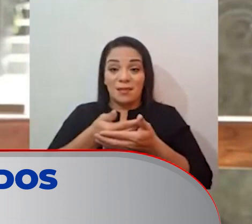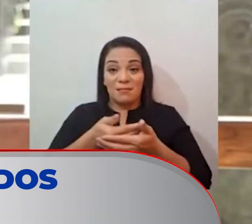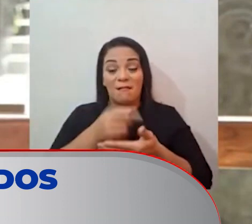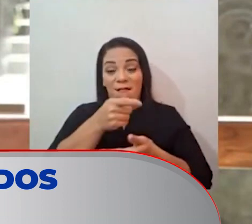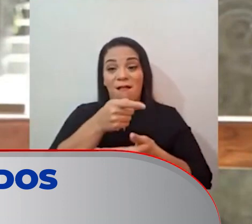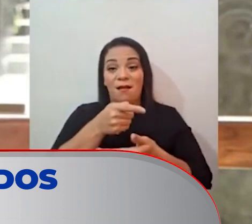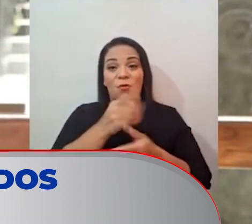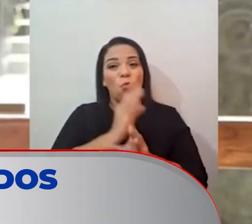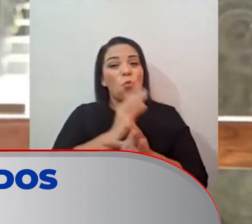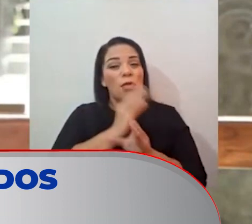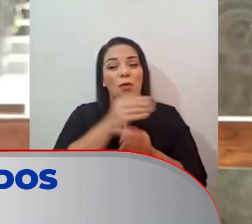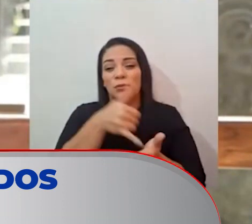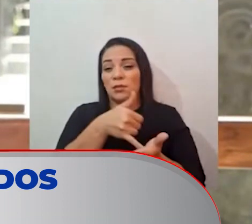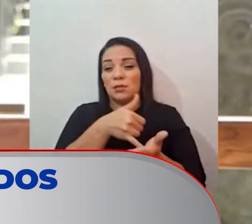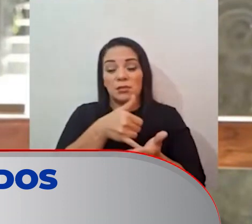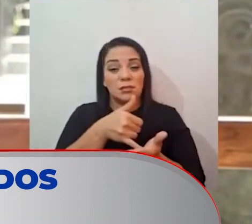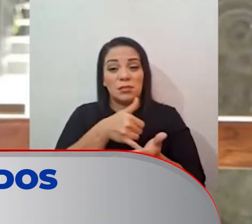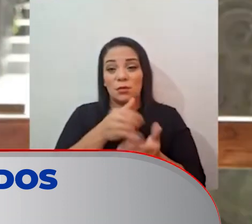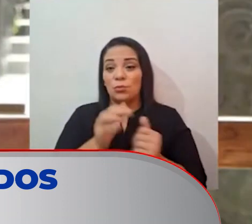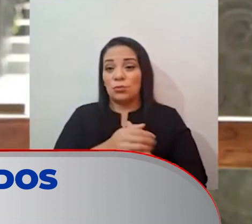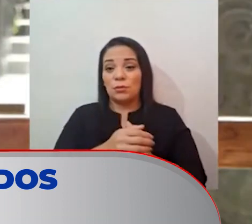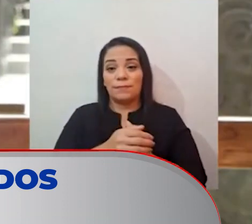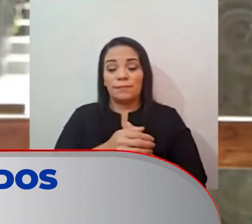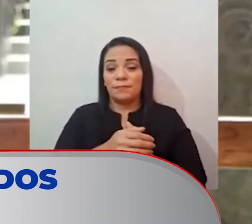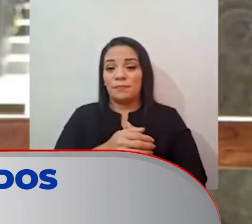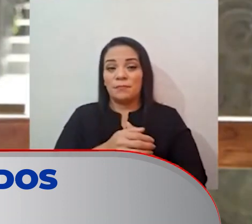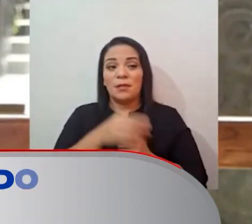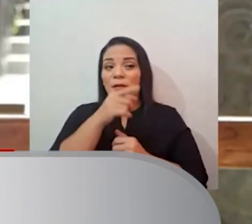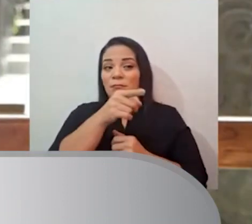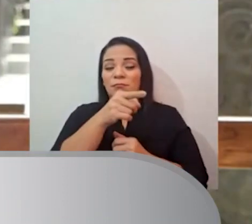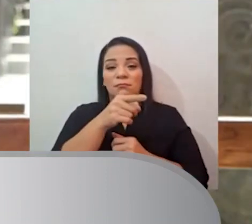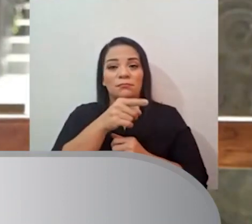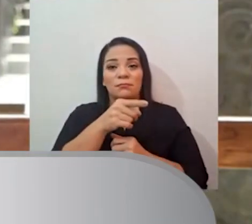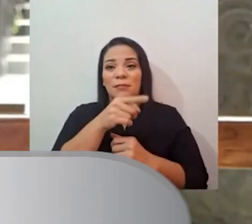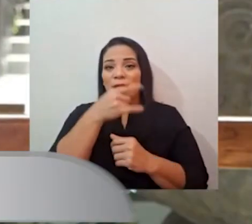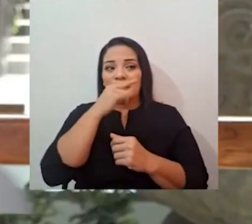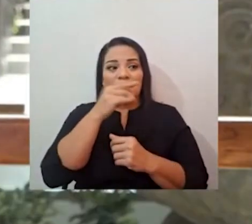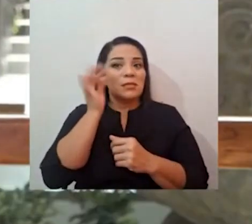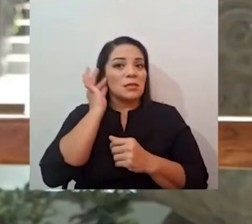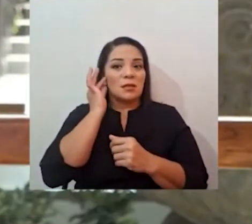de seguro social anunció que realizarán la denuncia respectiva en el colegio de médicos